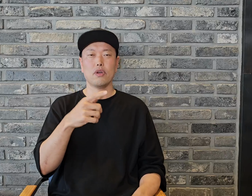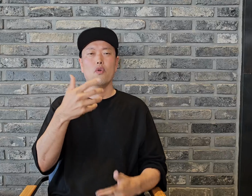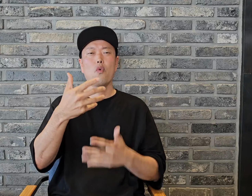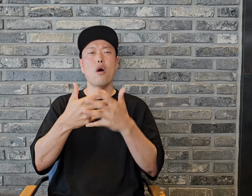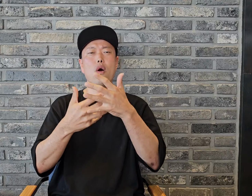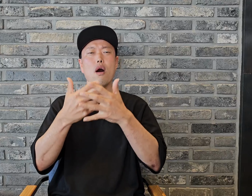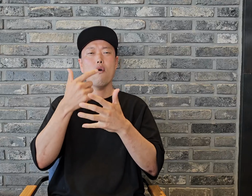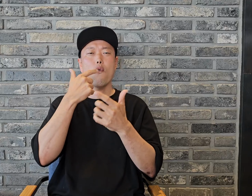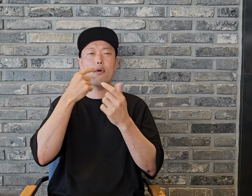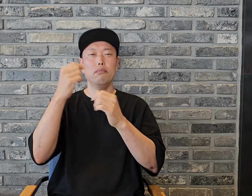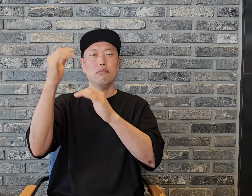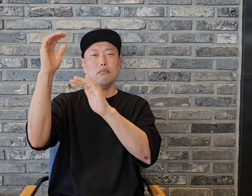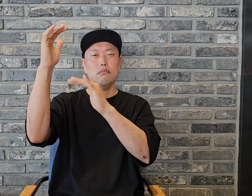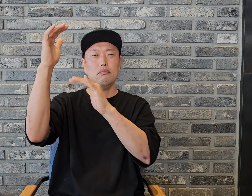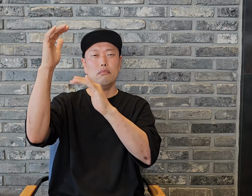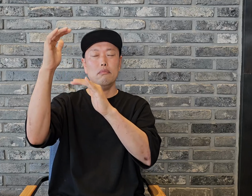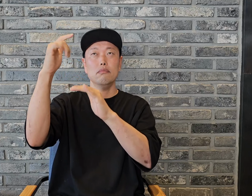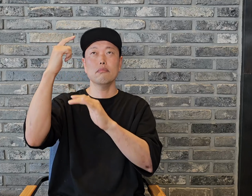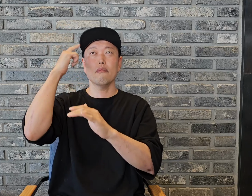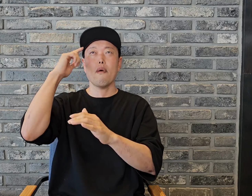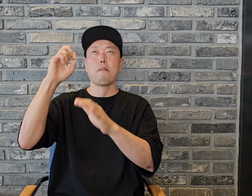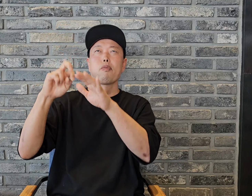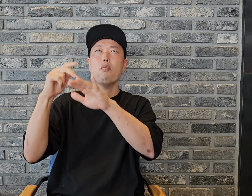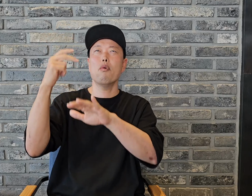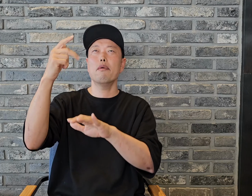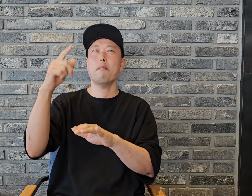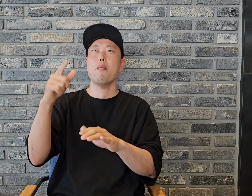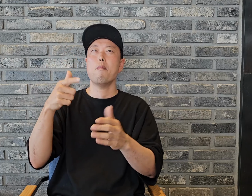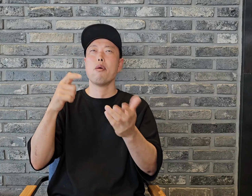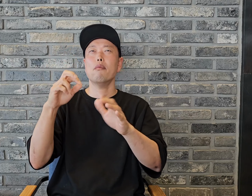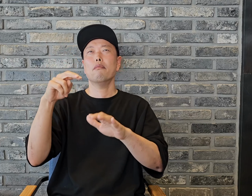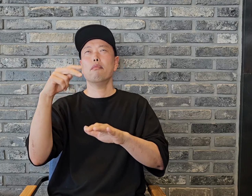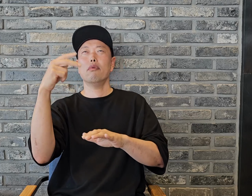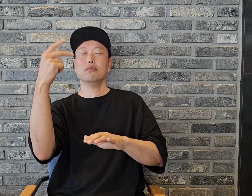영화의 흐름을 상상하며 머릿속에 그림을 그려보고